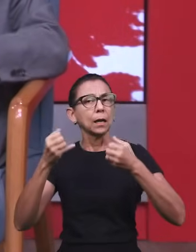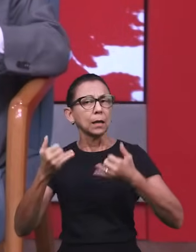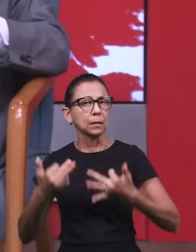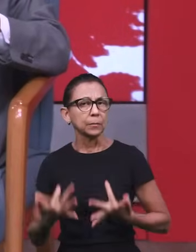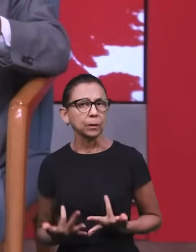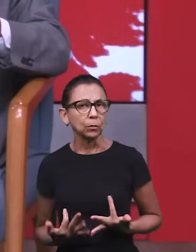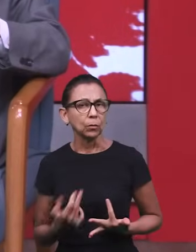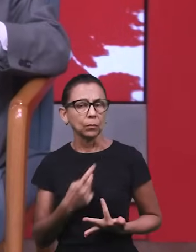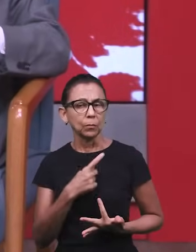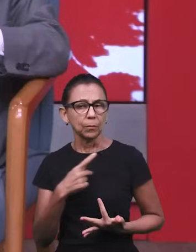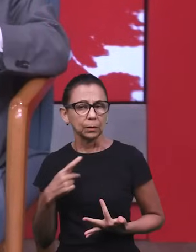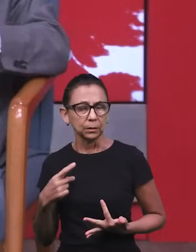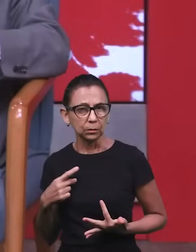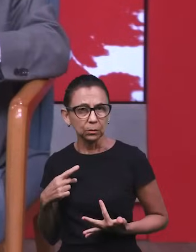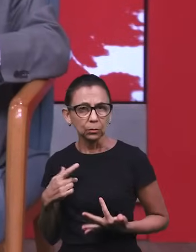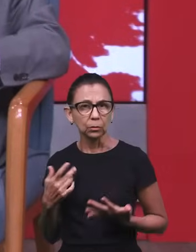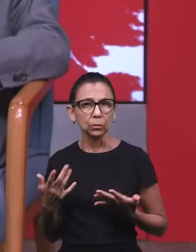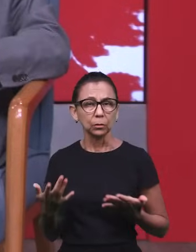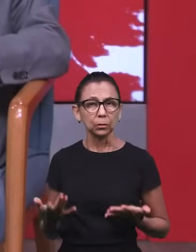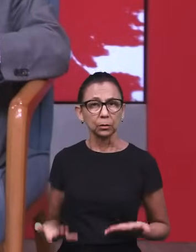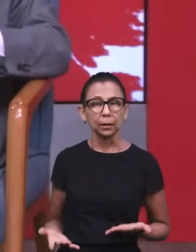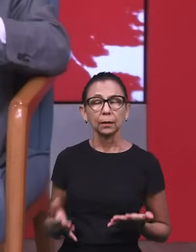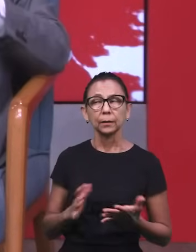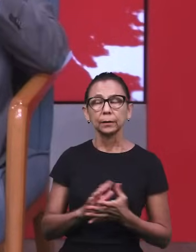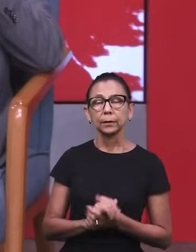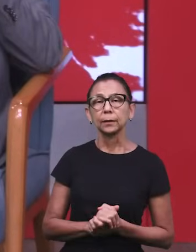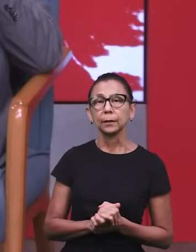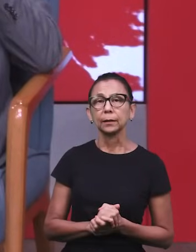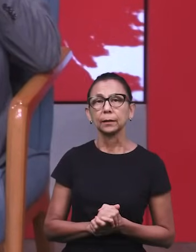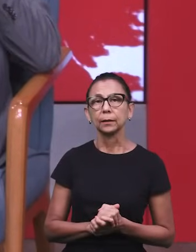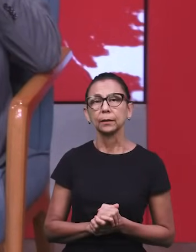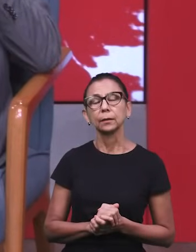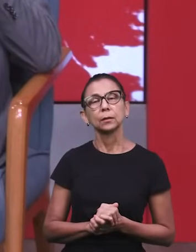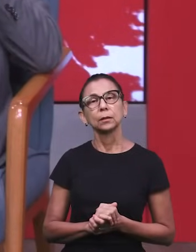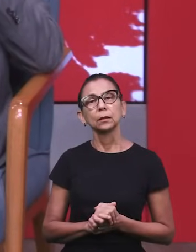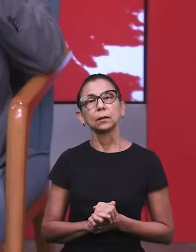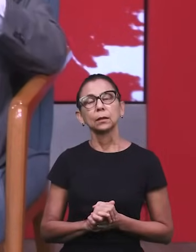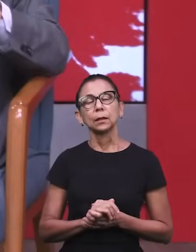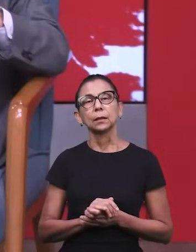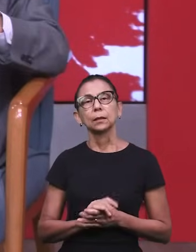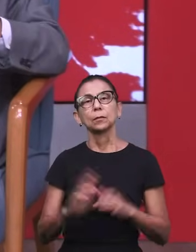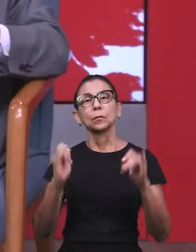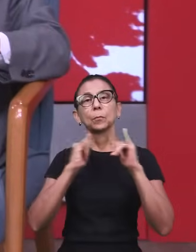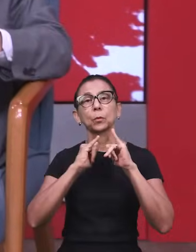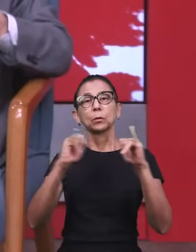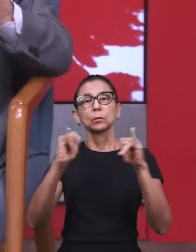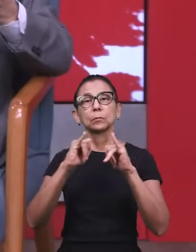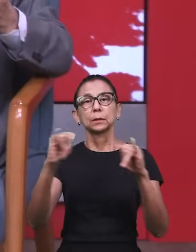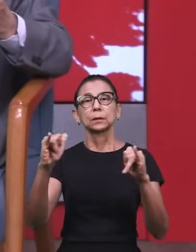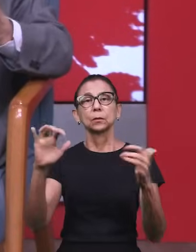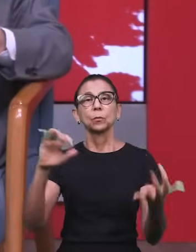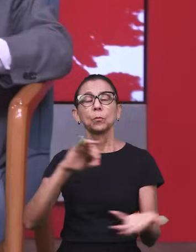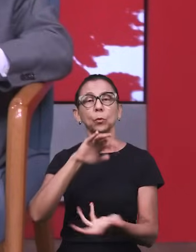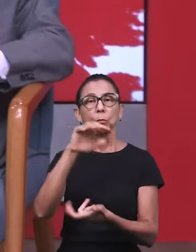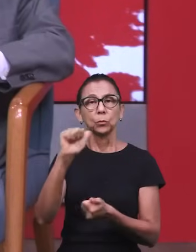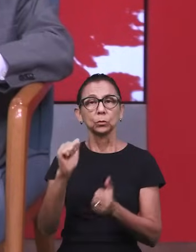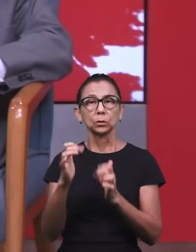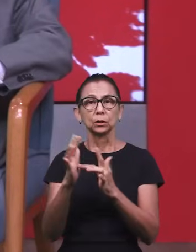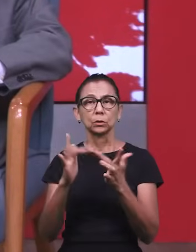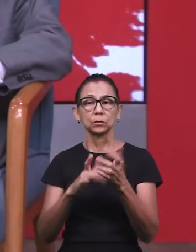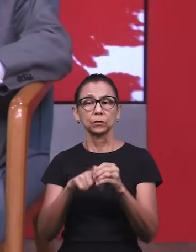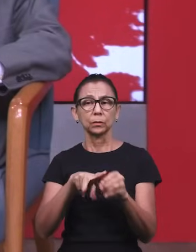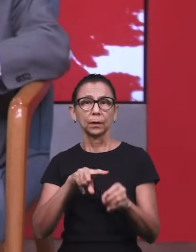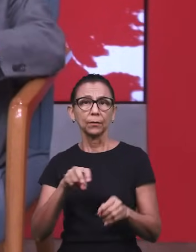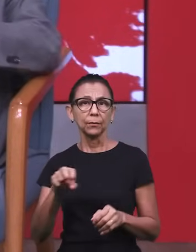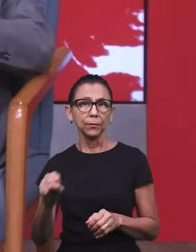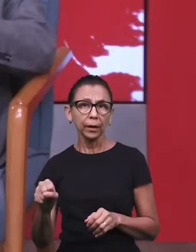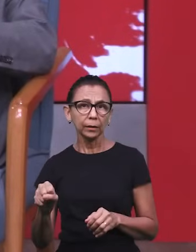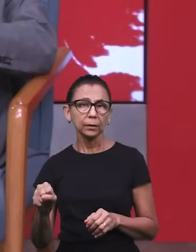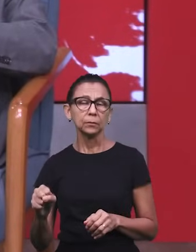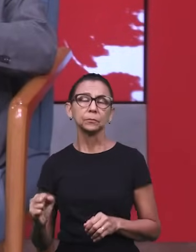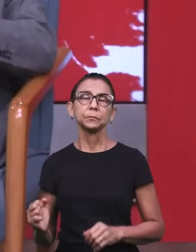que era a intenção a intenção era um despertamento mas um despertamento Em que sentido em que o mundo